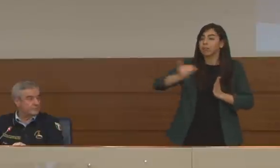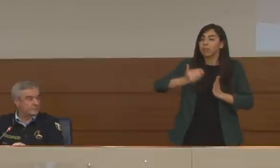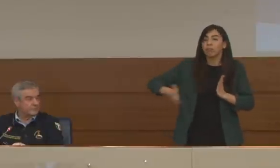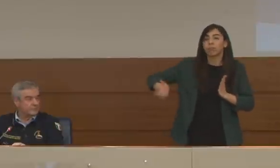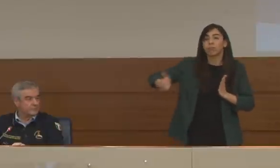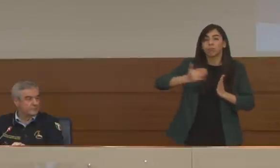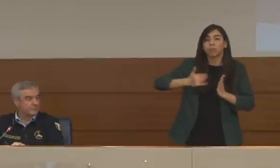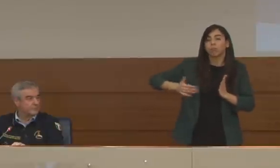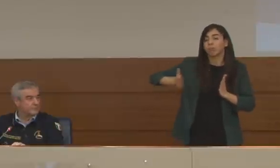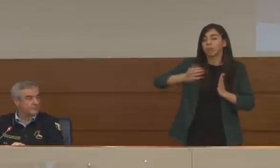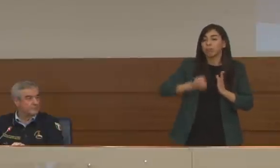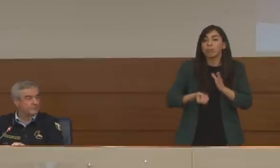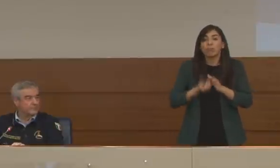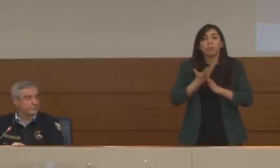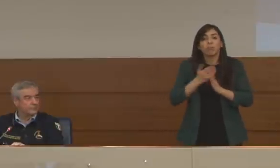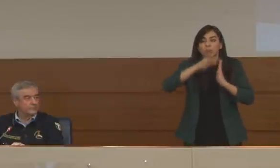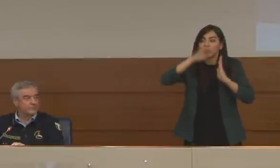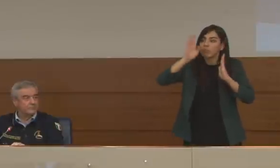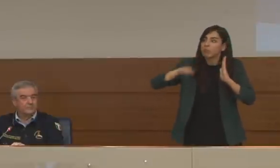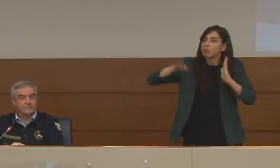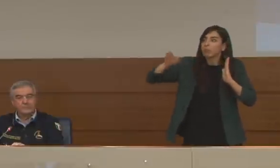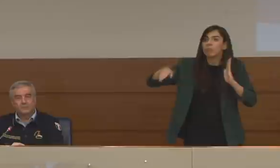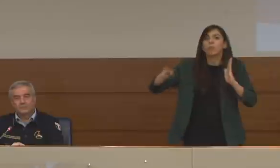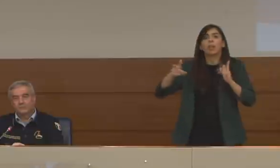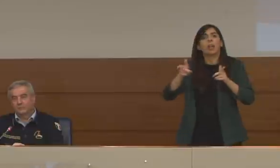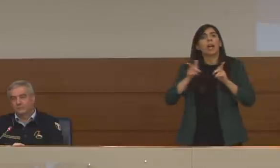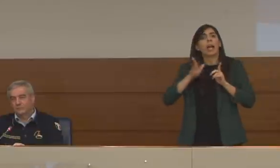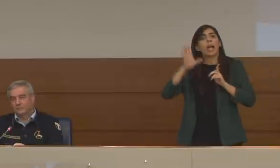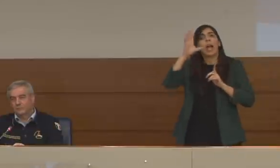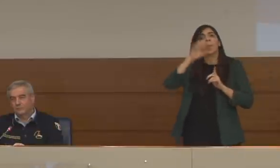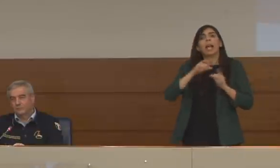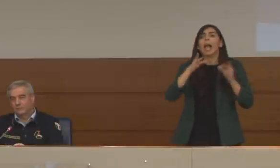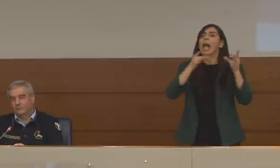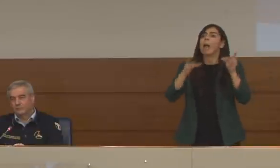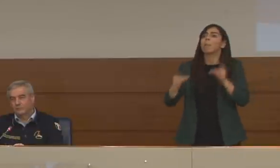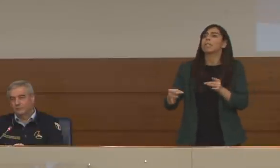qual è l'andamento dell'epidemia, non solo a livello nazionale ma nelle varie